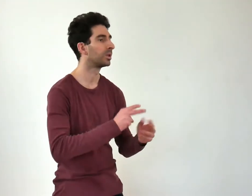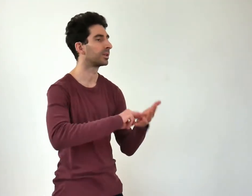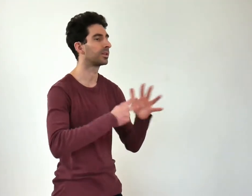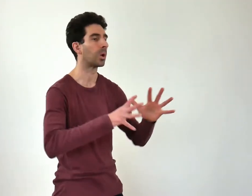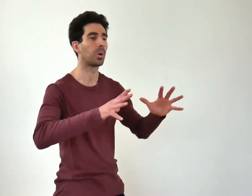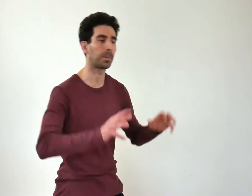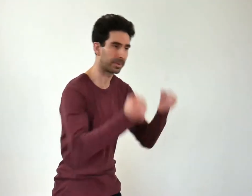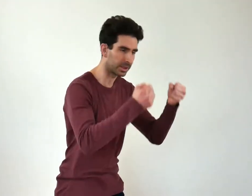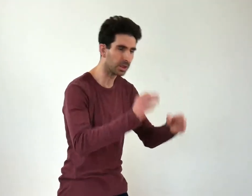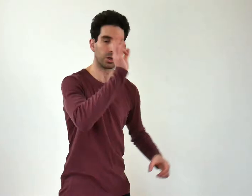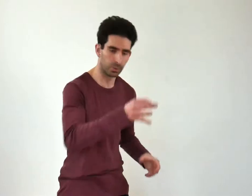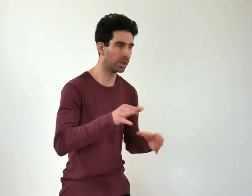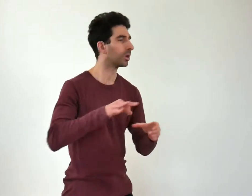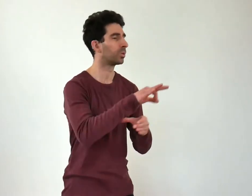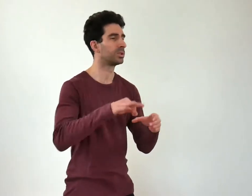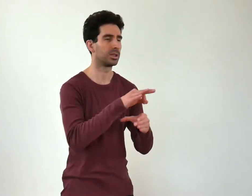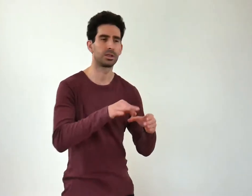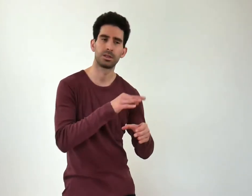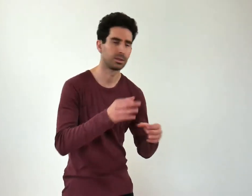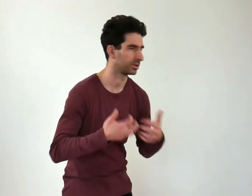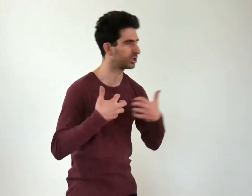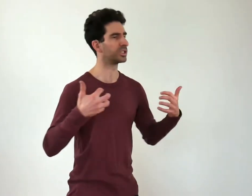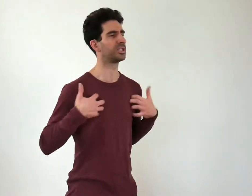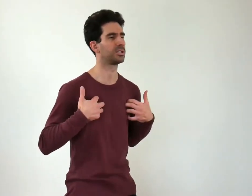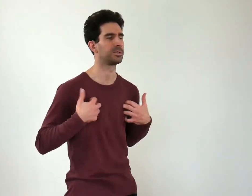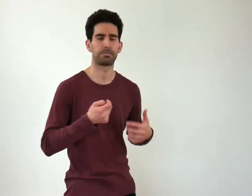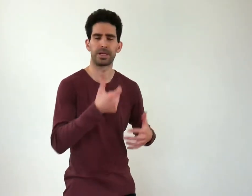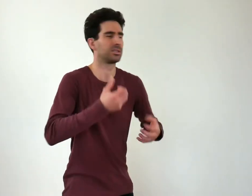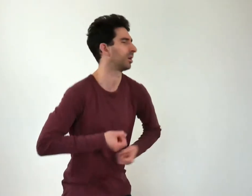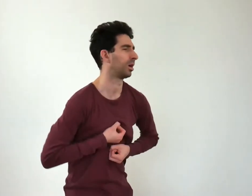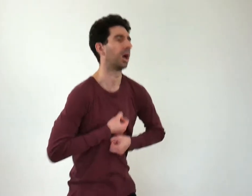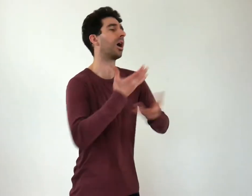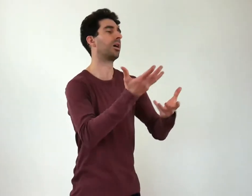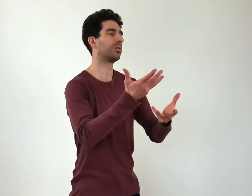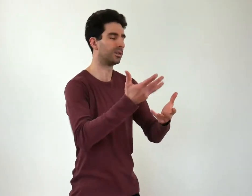de la maitrîse de la technique oui la cuisine, c'est scientifique. C'est presque un art.